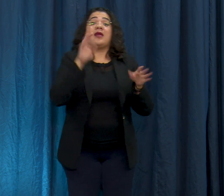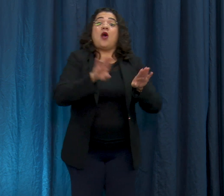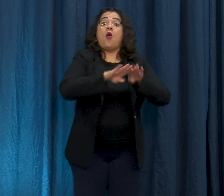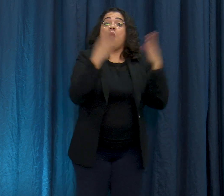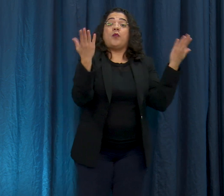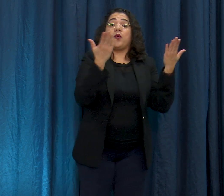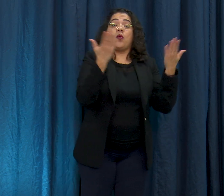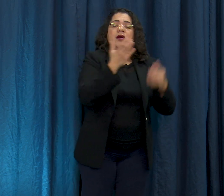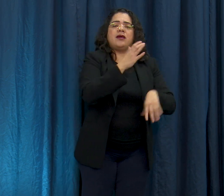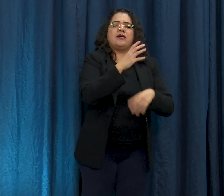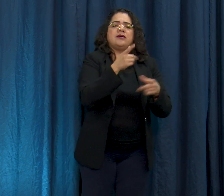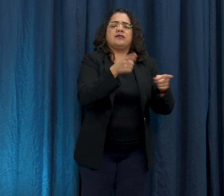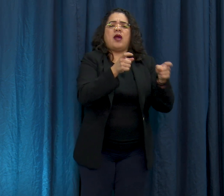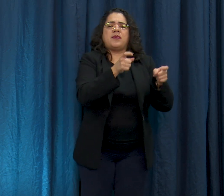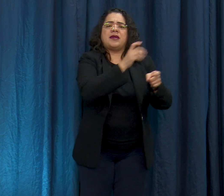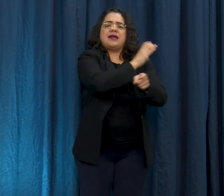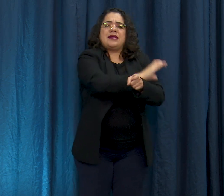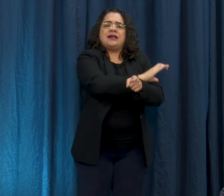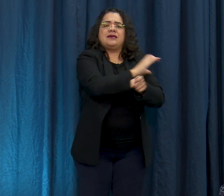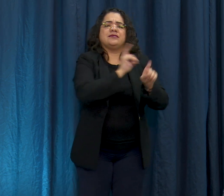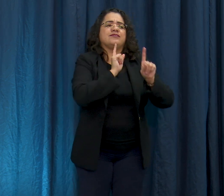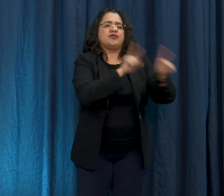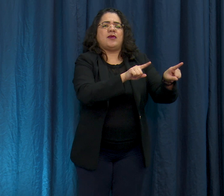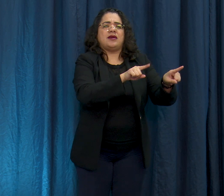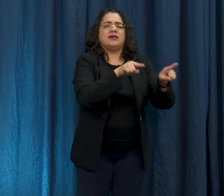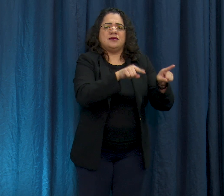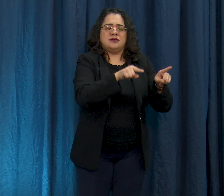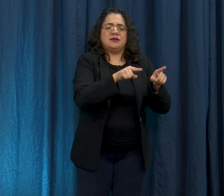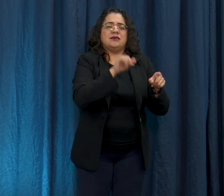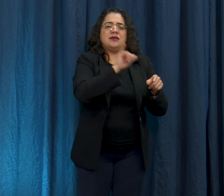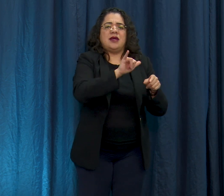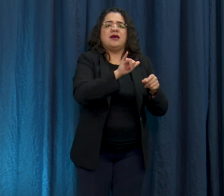esto de aquellos números take over this you know Vesuvian on CB o la necesidad